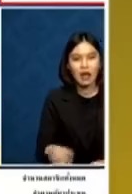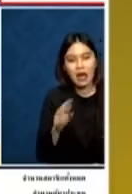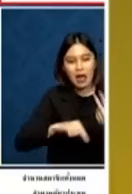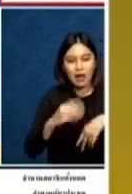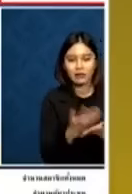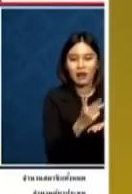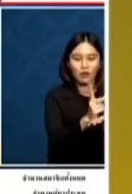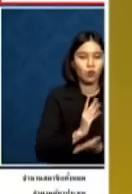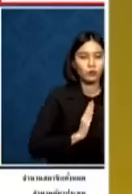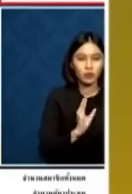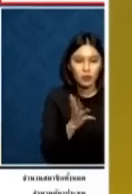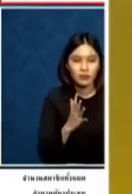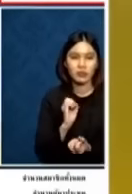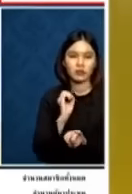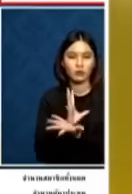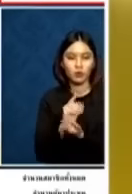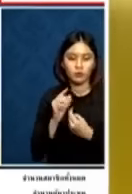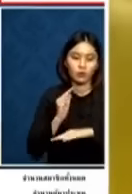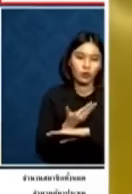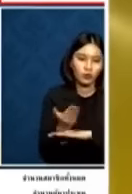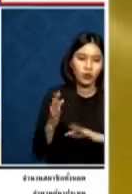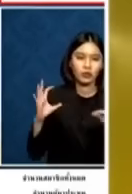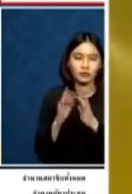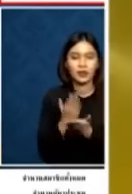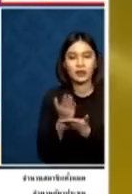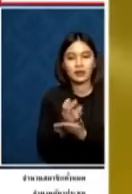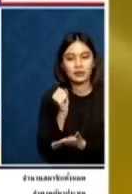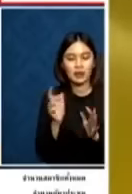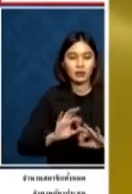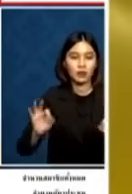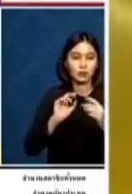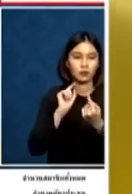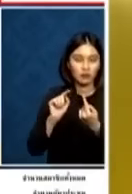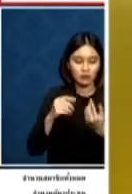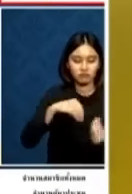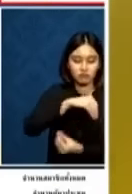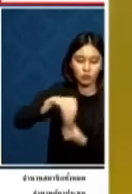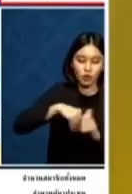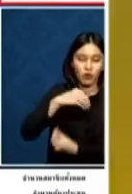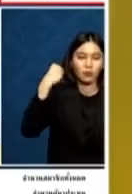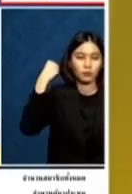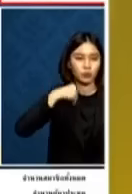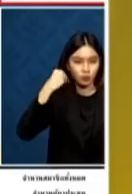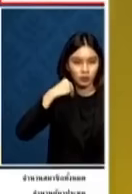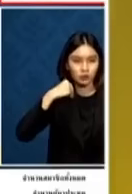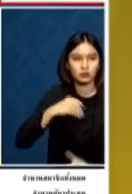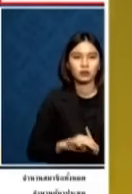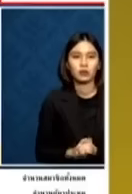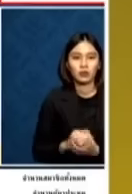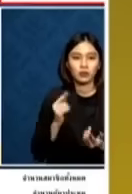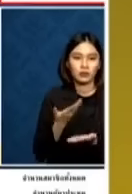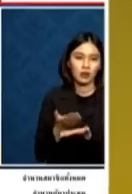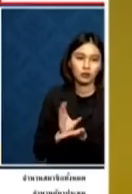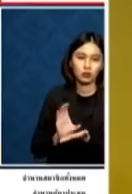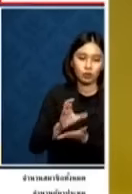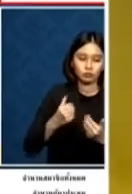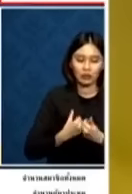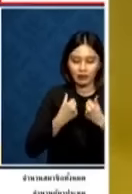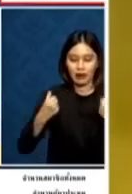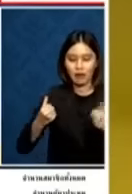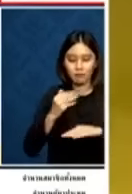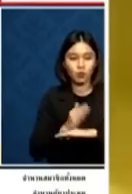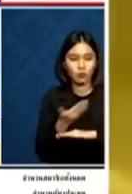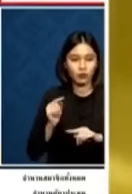อันดับ 25 จาก 67 เขตเศรษฐกิจทั่วโลกนับ เฉพาะเขตเศรษฐกิจท่านผู้ชมฮะปรับดีขึ้น 5